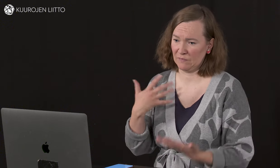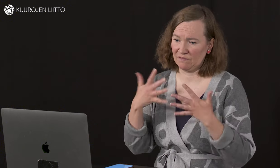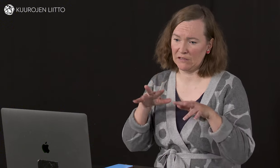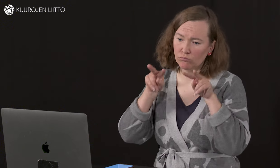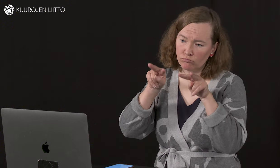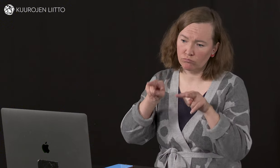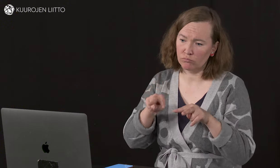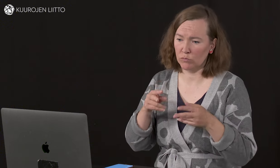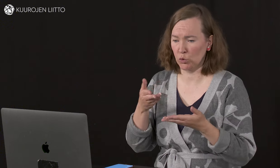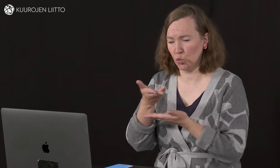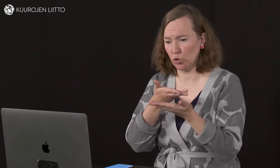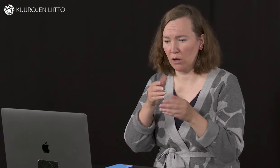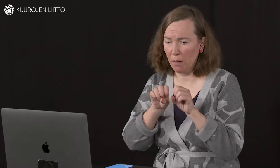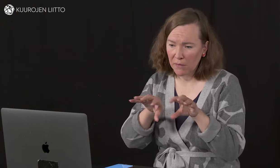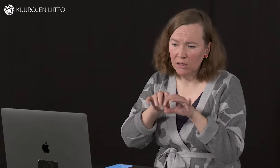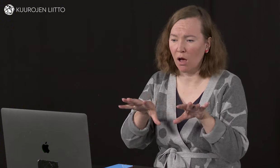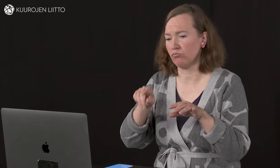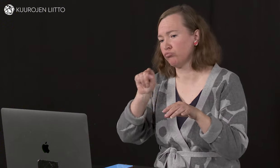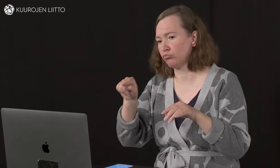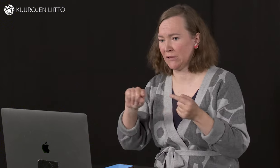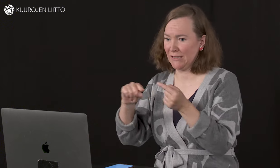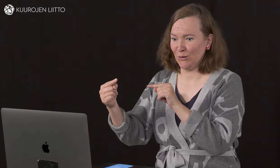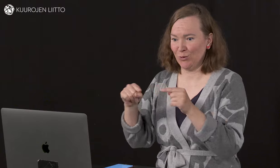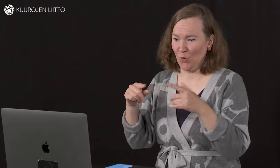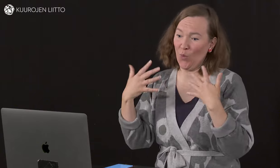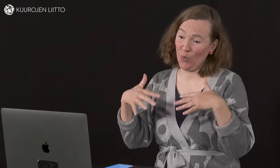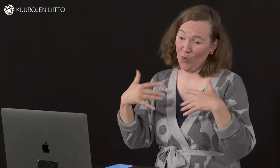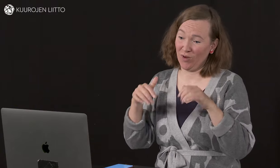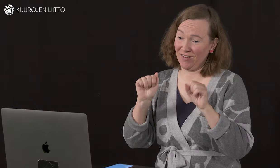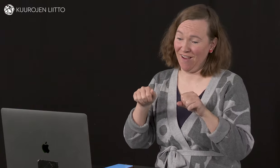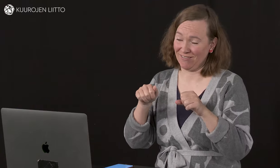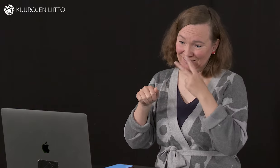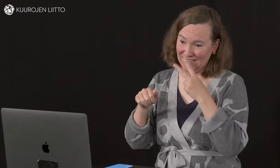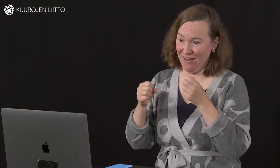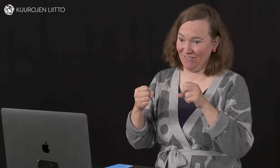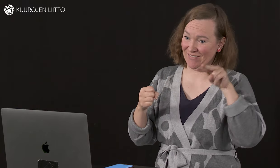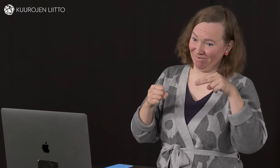Olemme nähneet sosiaalisen median keskusteluissa, että näkökulmia on monia.